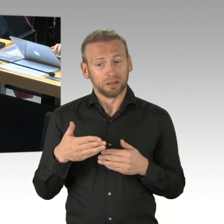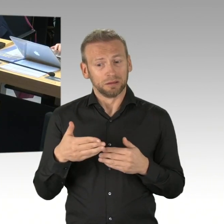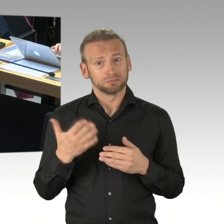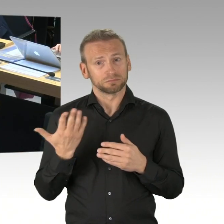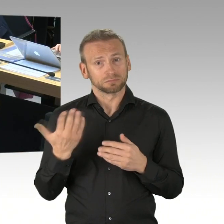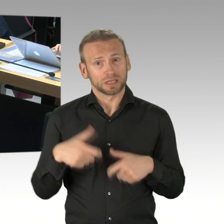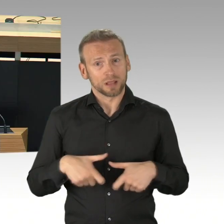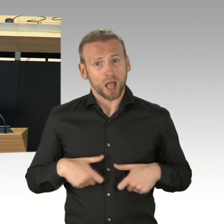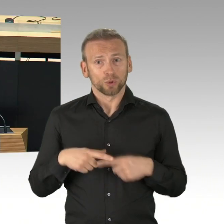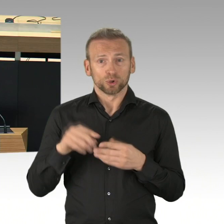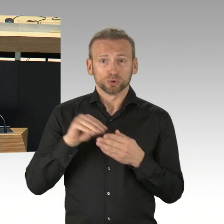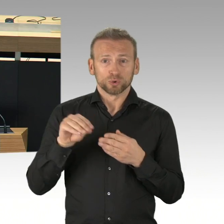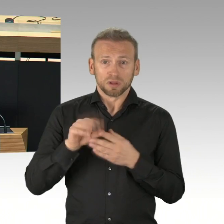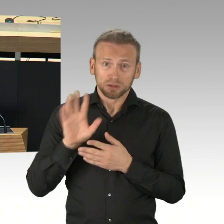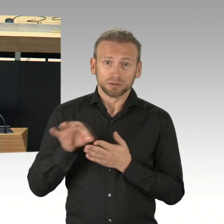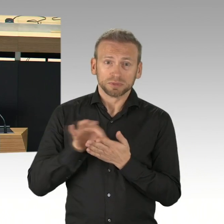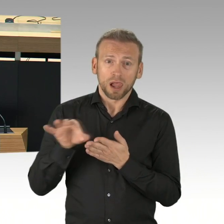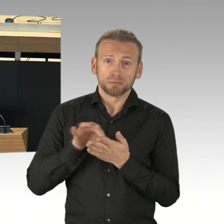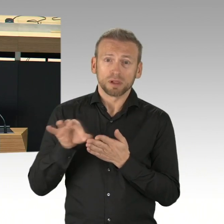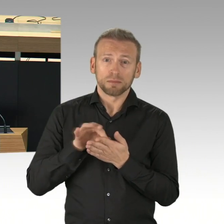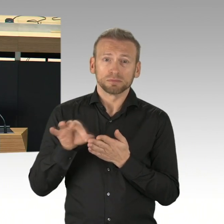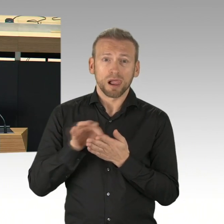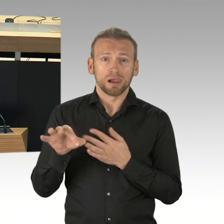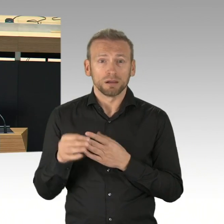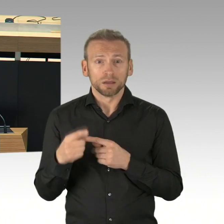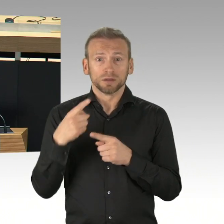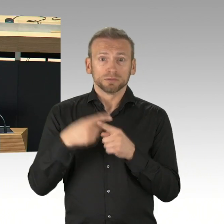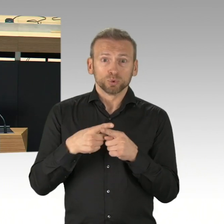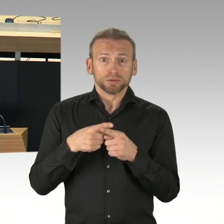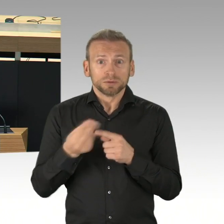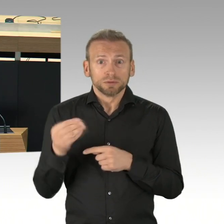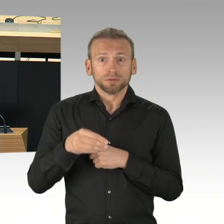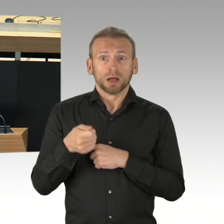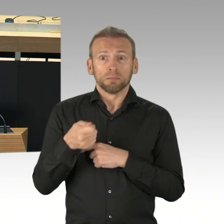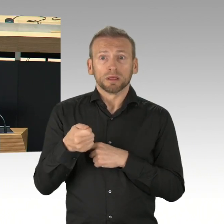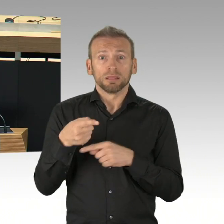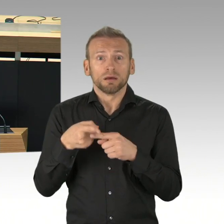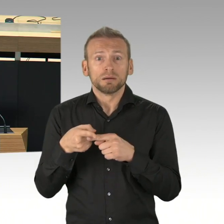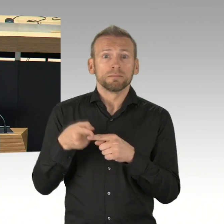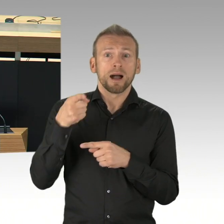keine andere Stadt in Deutschland hat, glaub ich, so eine hohe Grundsteuer wie wir hier. 50 Euro liegen auf jeder Wohnung schon drauf,